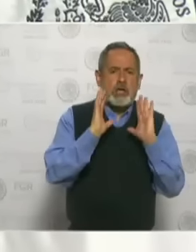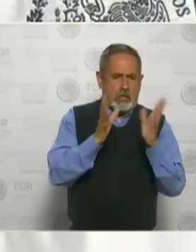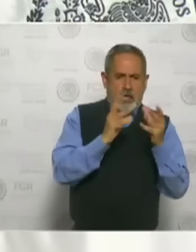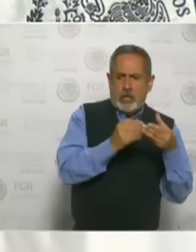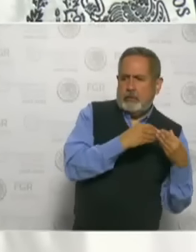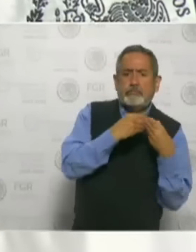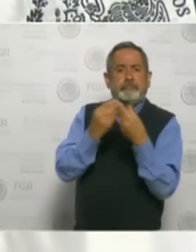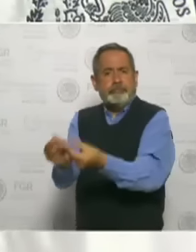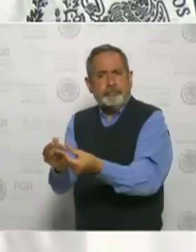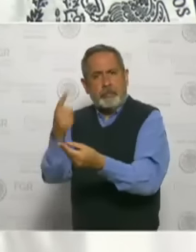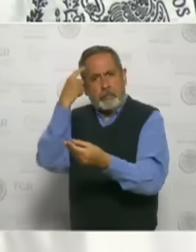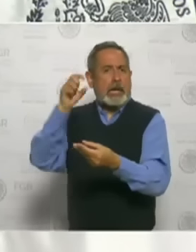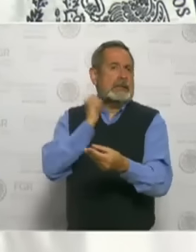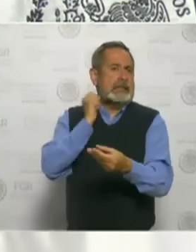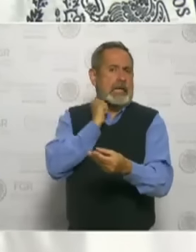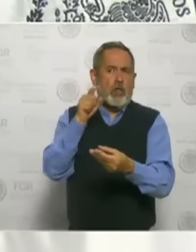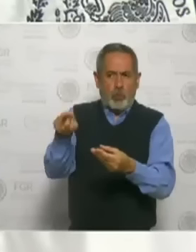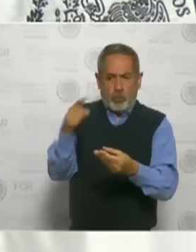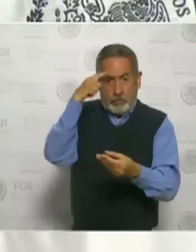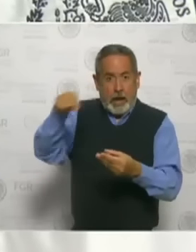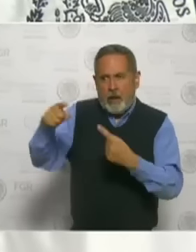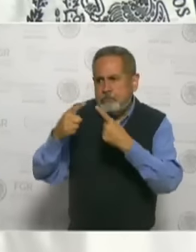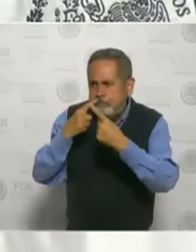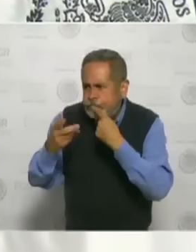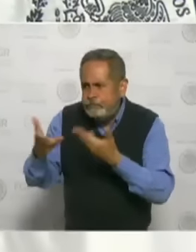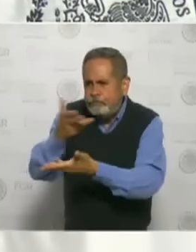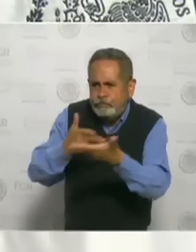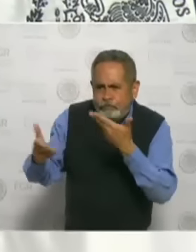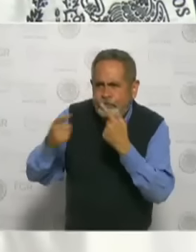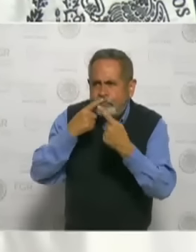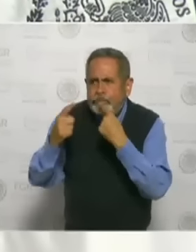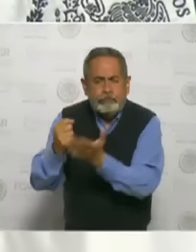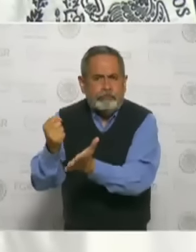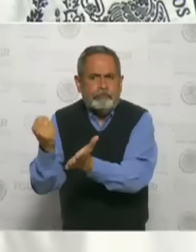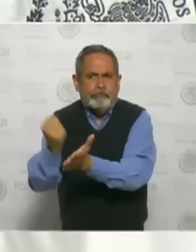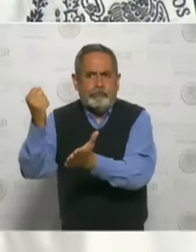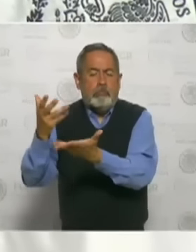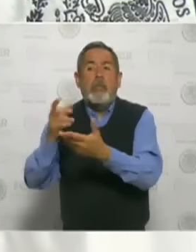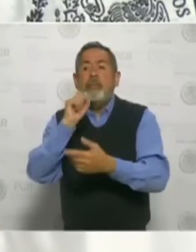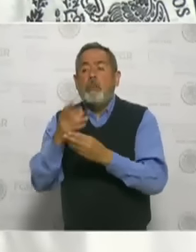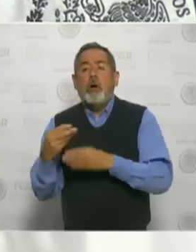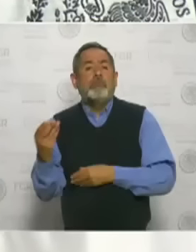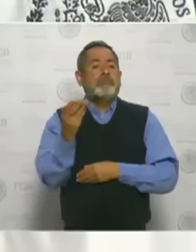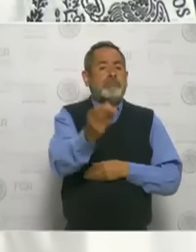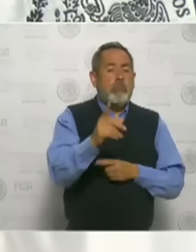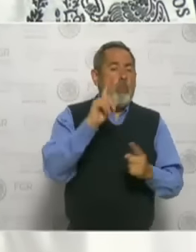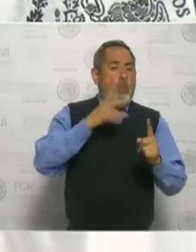Senado de la República para su dictaminación, así como la presidenta de la República para